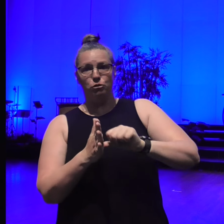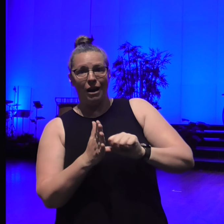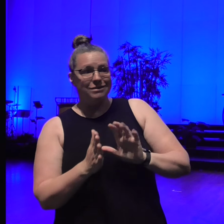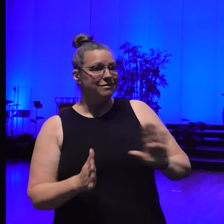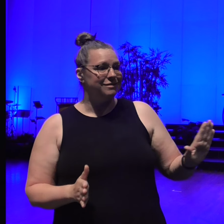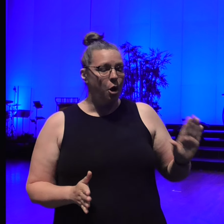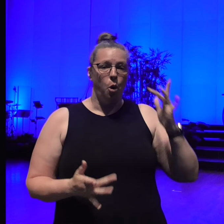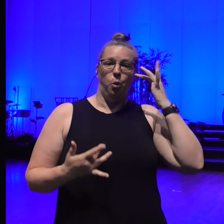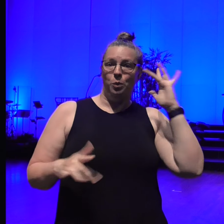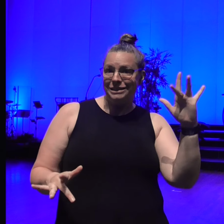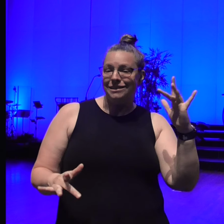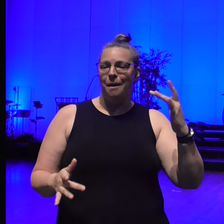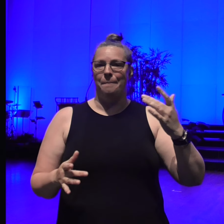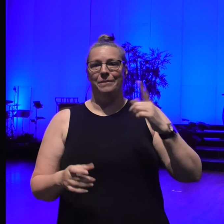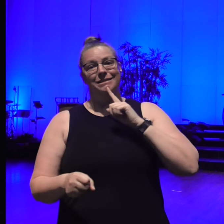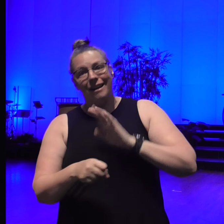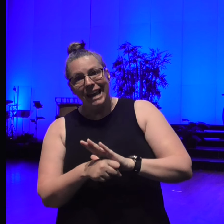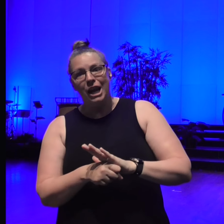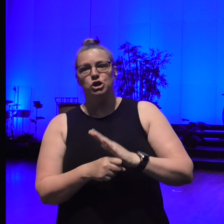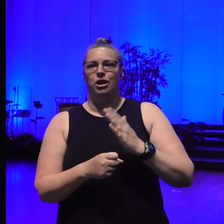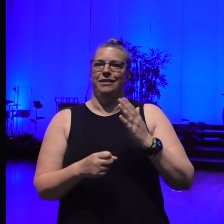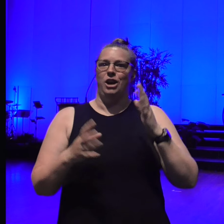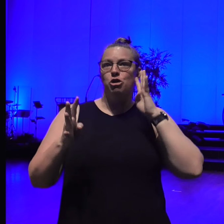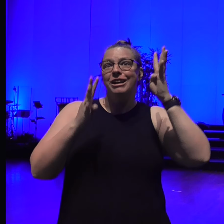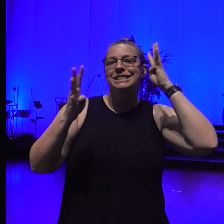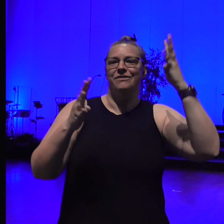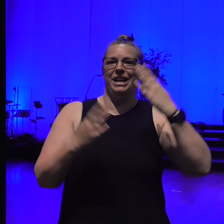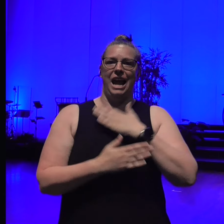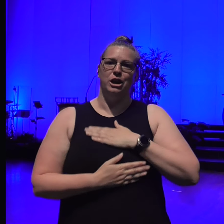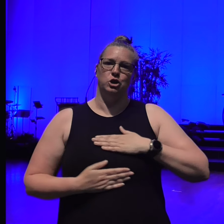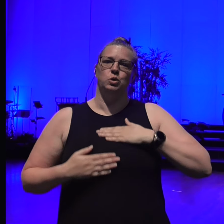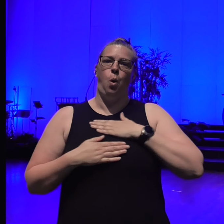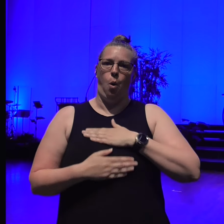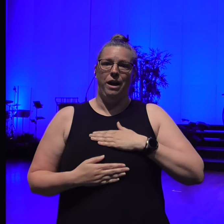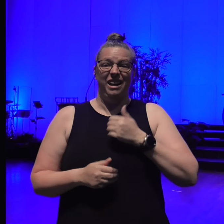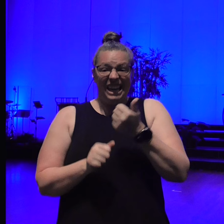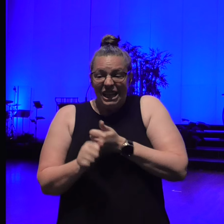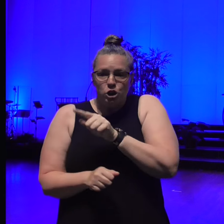dedicación, creatividad y alegría. Todos y cada uno de ustedes me han impactado e inspirado de